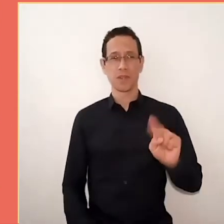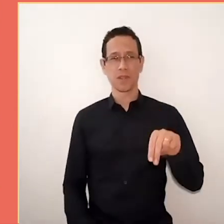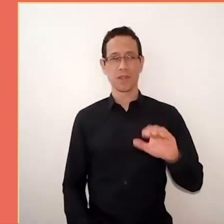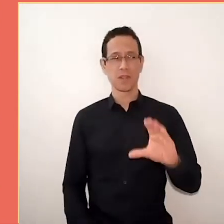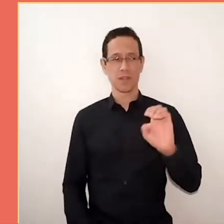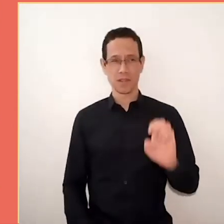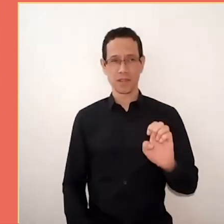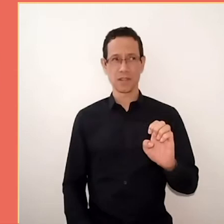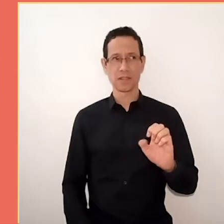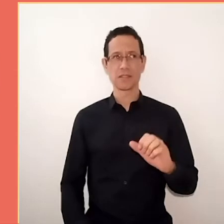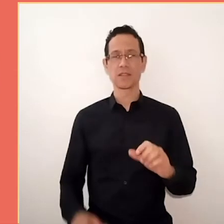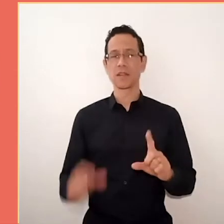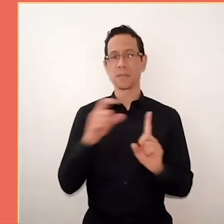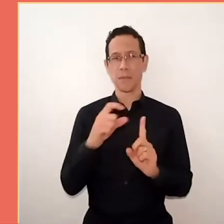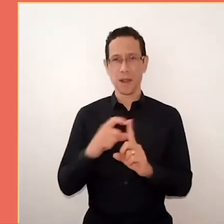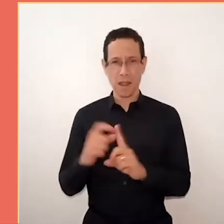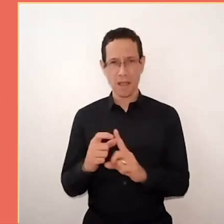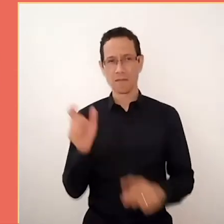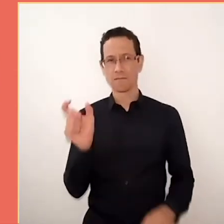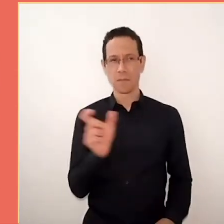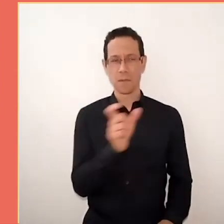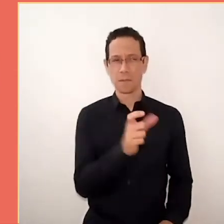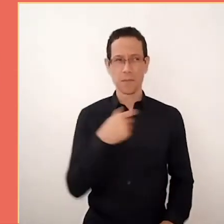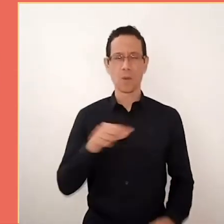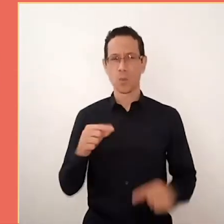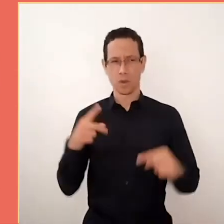da sentença, jamais significou uma ruptura com a leitura do mundo.